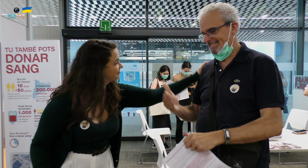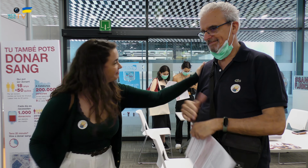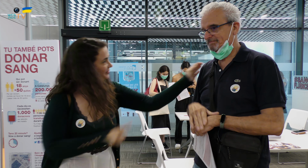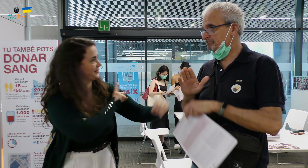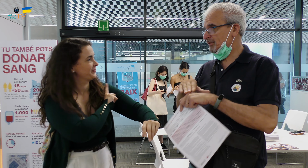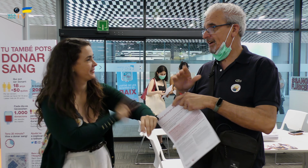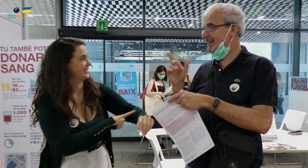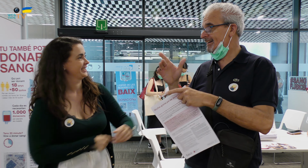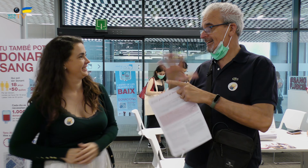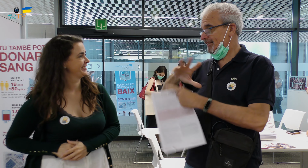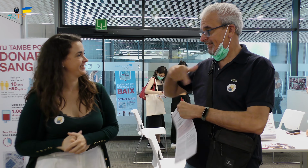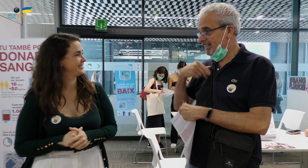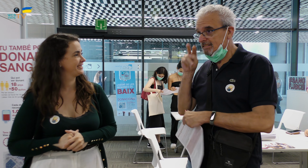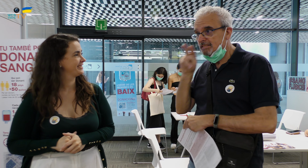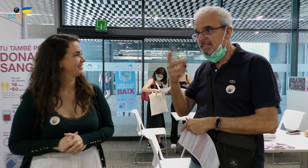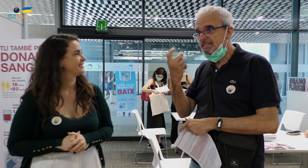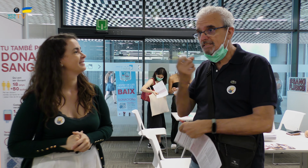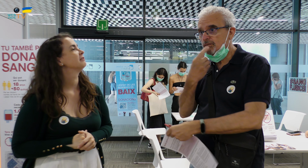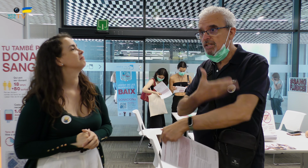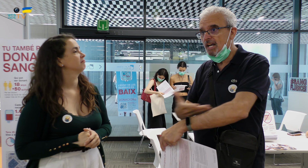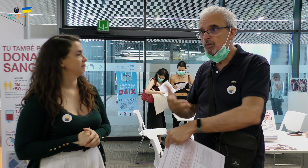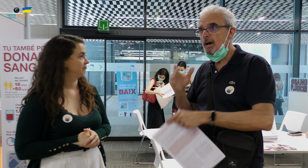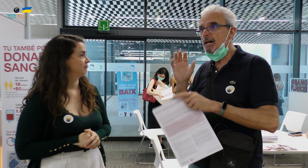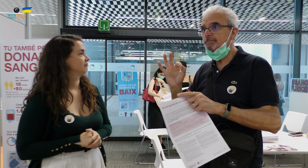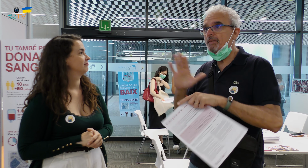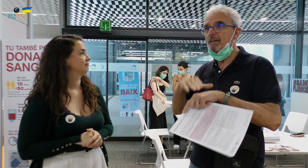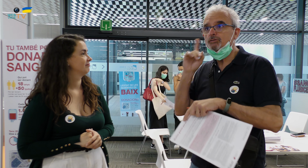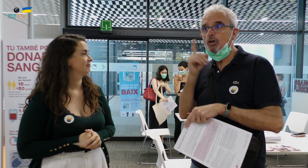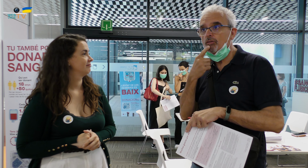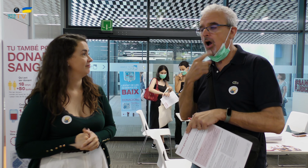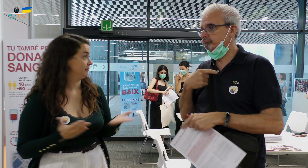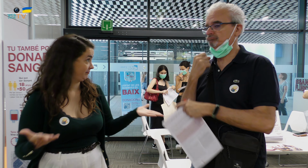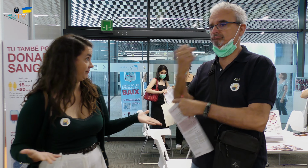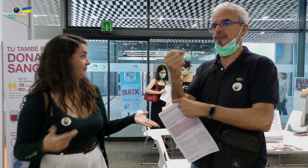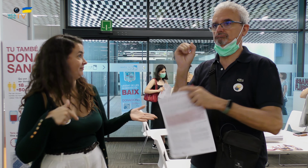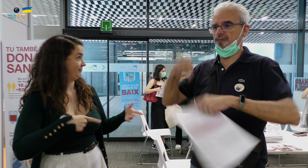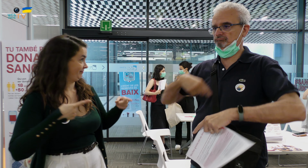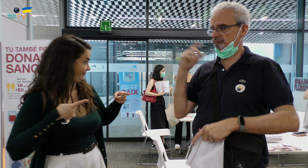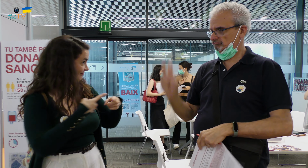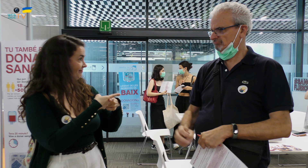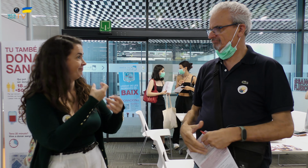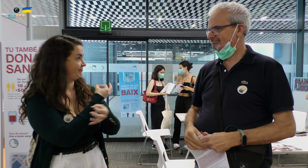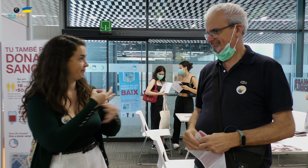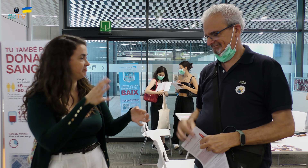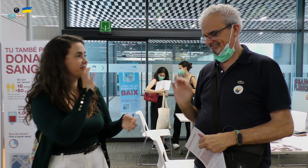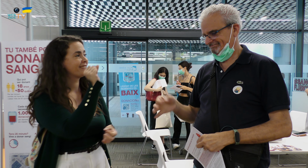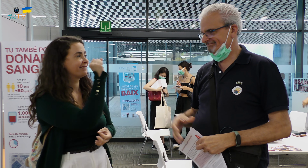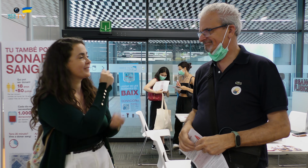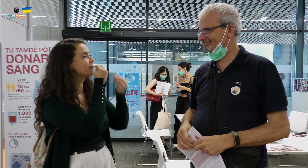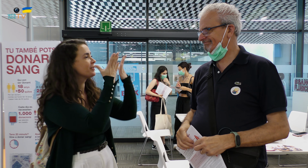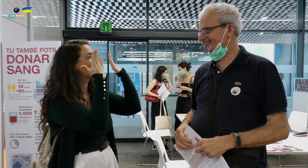La primera! Enhorabona! - Gràcies. Es que he vist a les notícies que demanàveu a les persones sordes venir a donar sang i he vingut a recolzar.